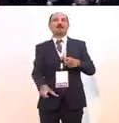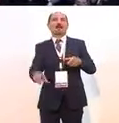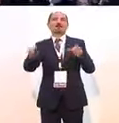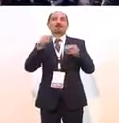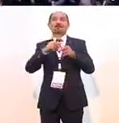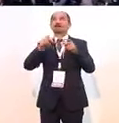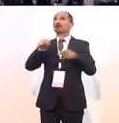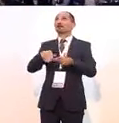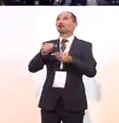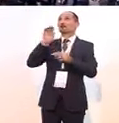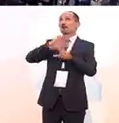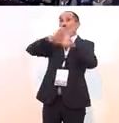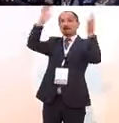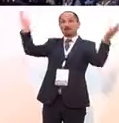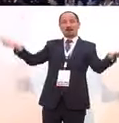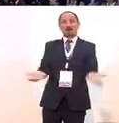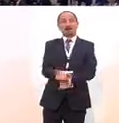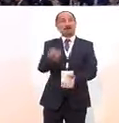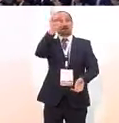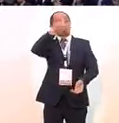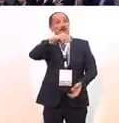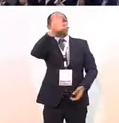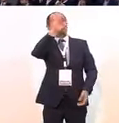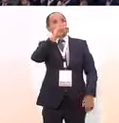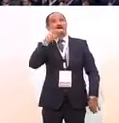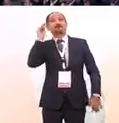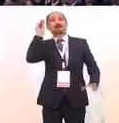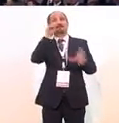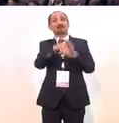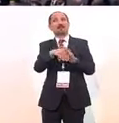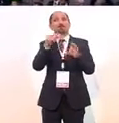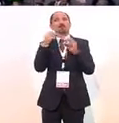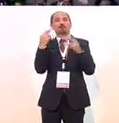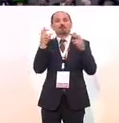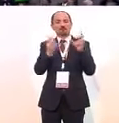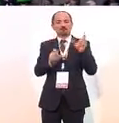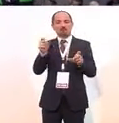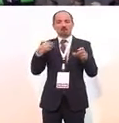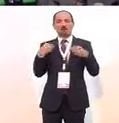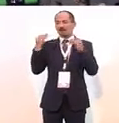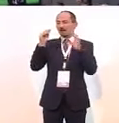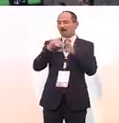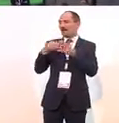da qui al 2050, la metà dei cittadini andrà a vivere in città. Lascerà le campagne,